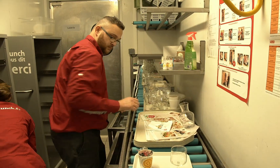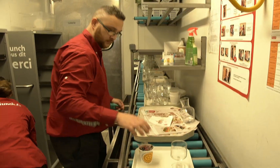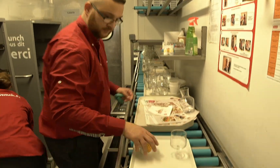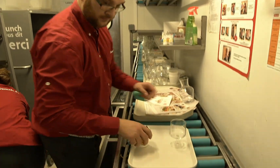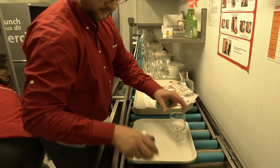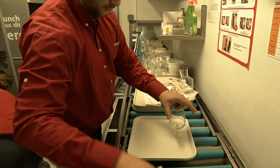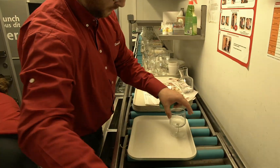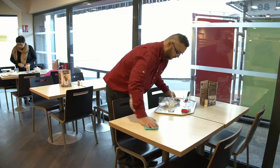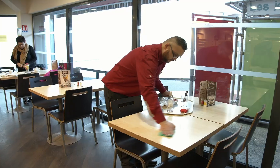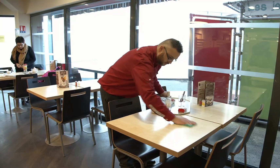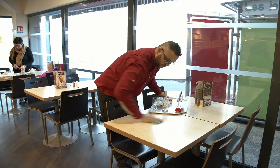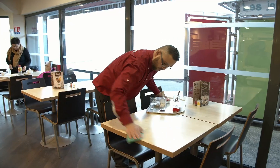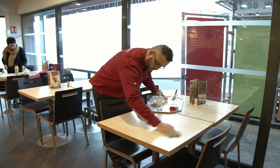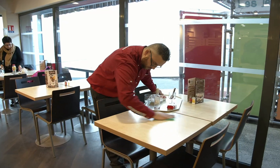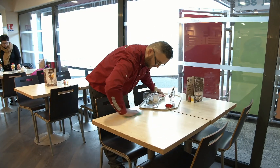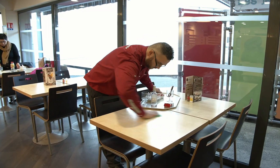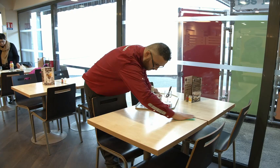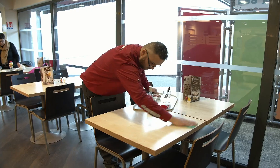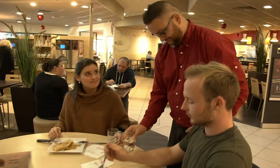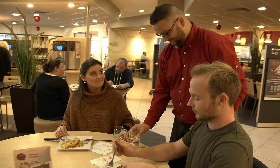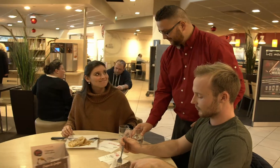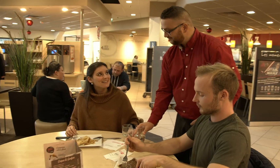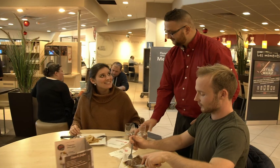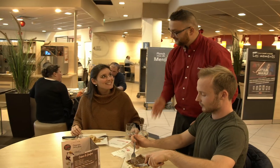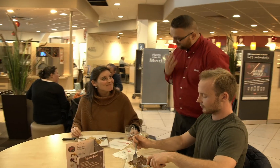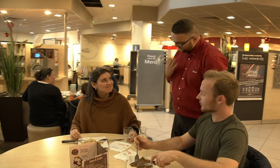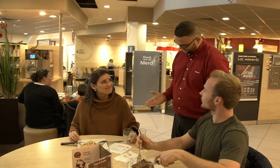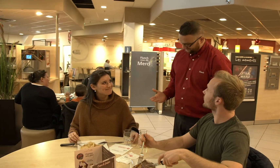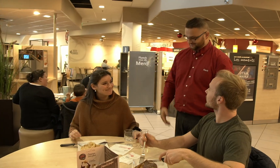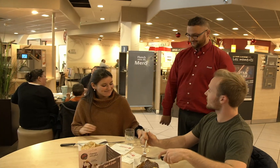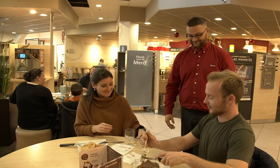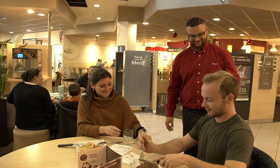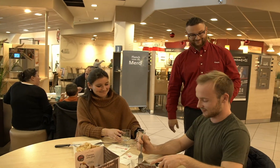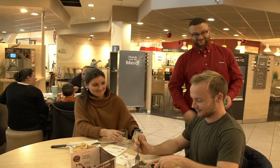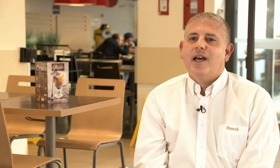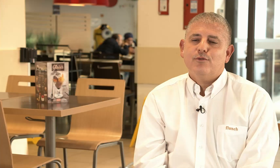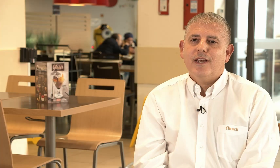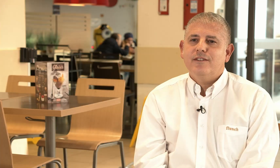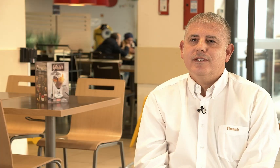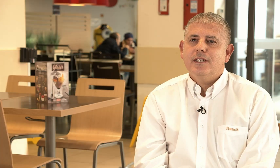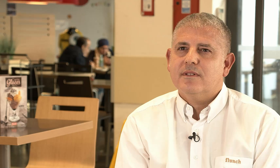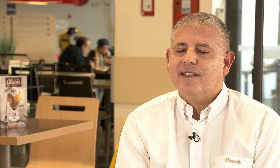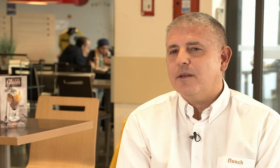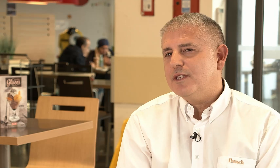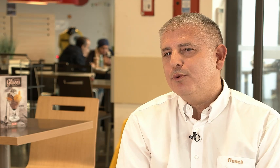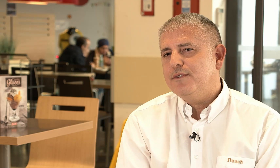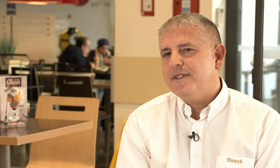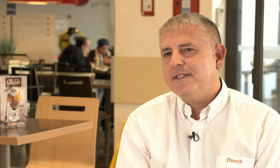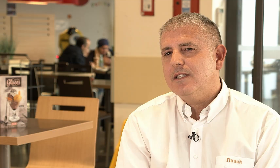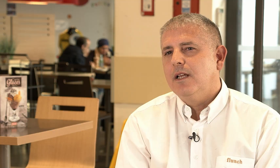Je ramasse les plateaux, je débarrasse les tables, je les nettoie, et puis je rends service aux clients quand ils m’interpellent. À son arrivée, ça a été un petit peu difficile